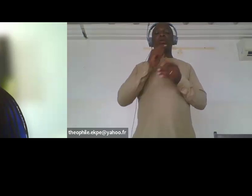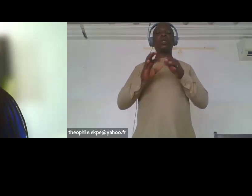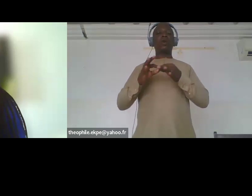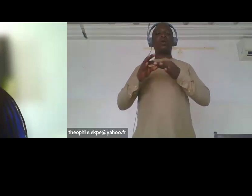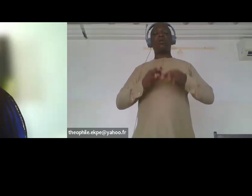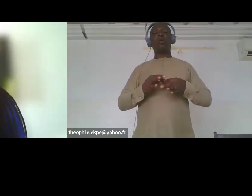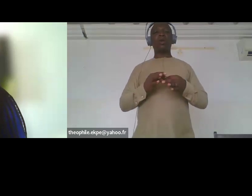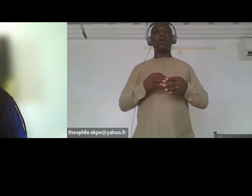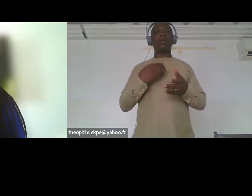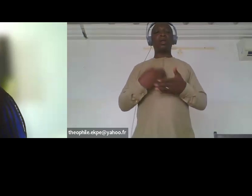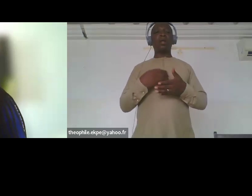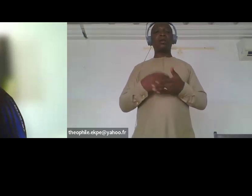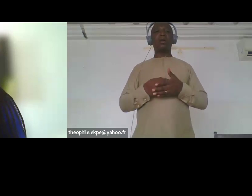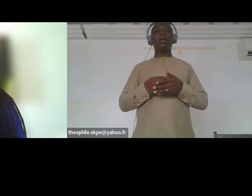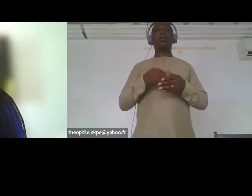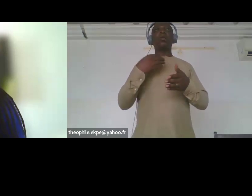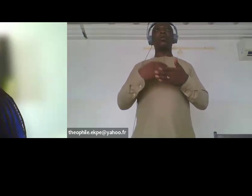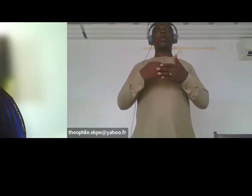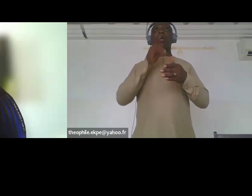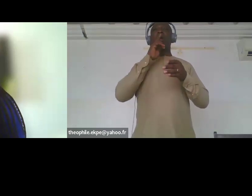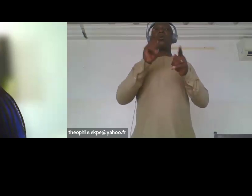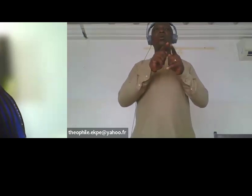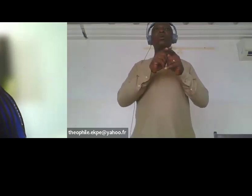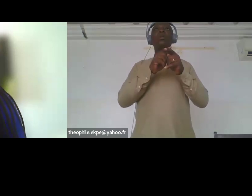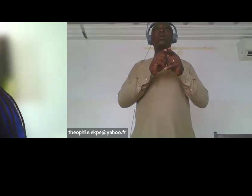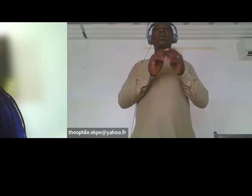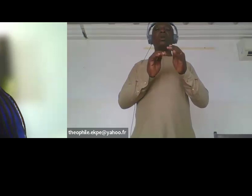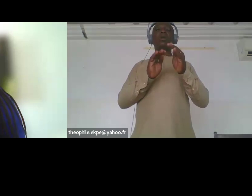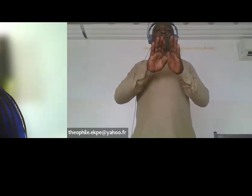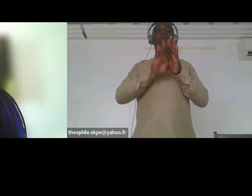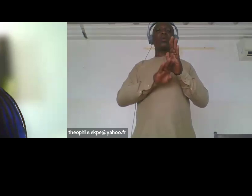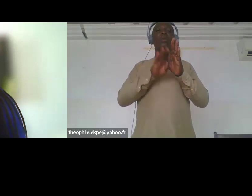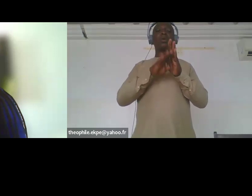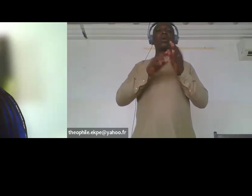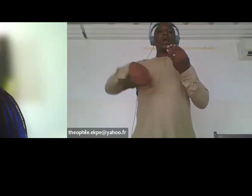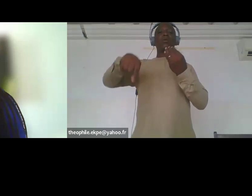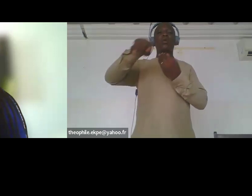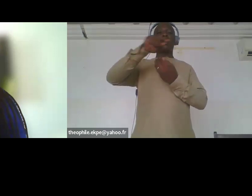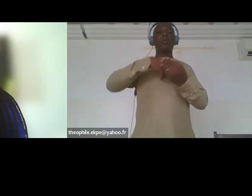dont le montant et de subbi à tour de rôle suivant les besoins de